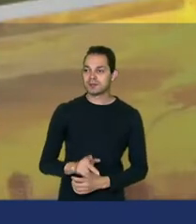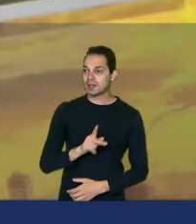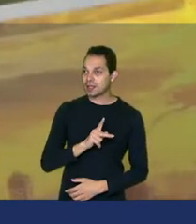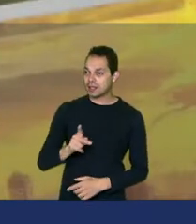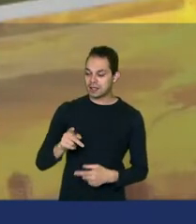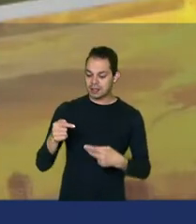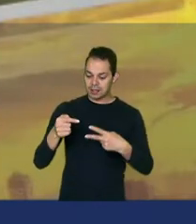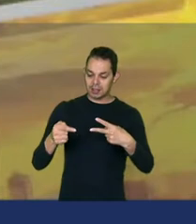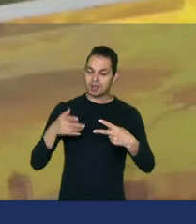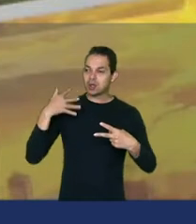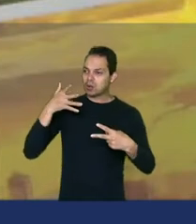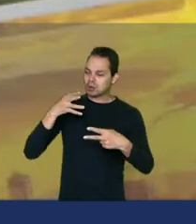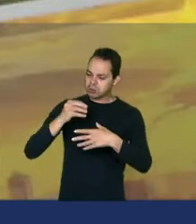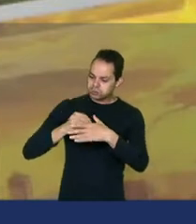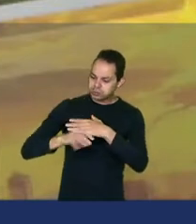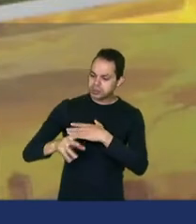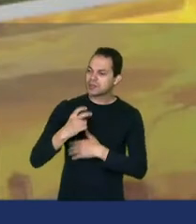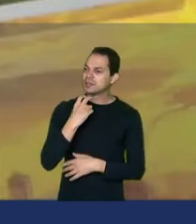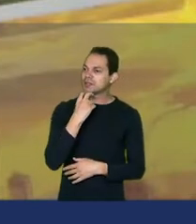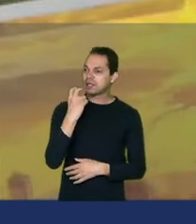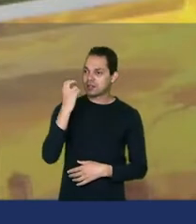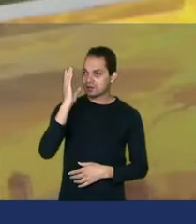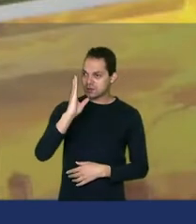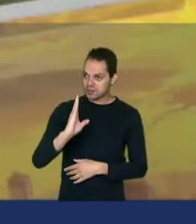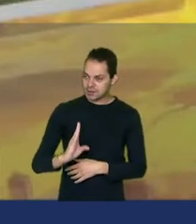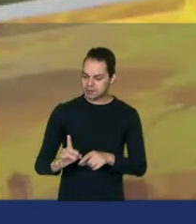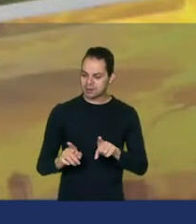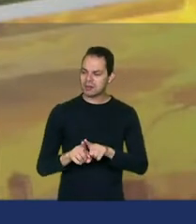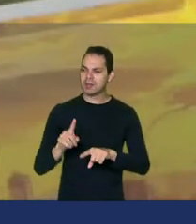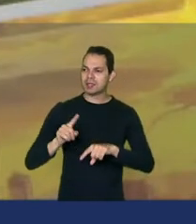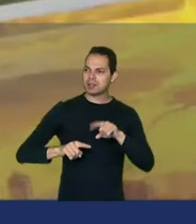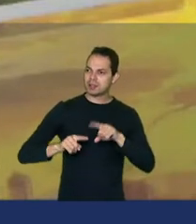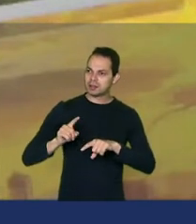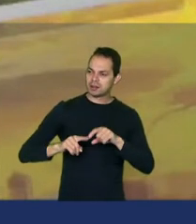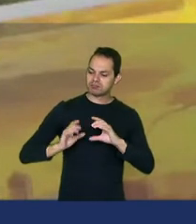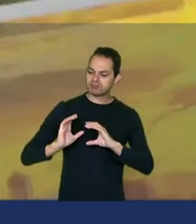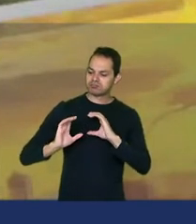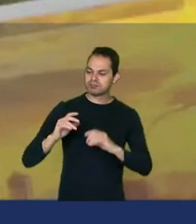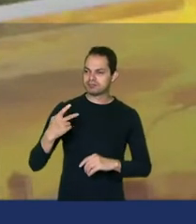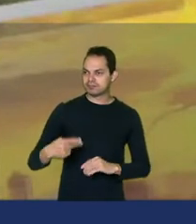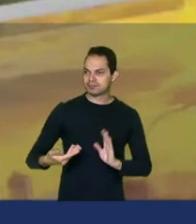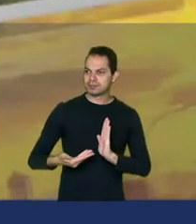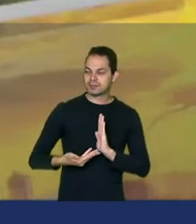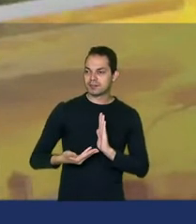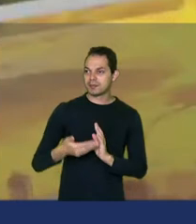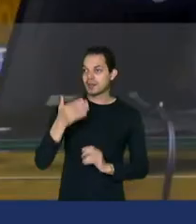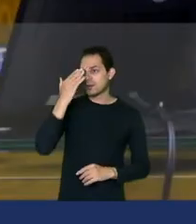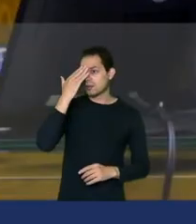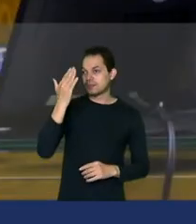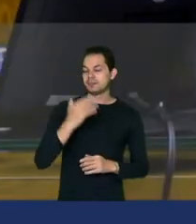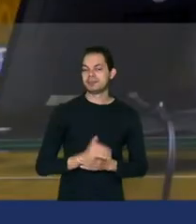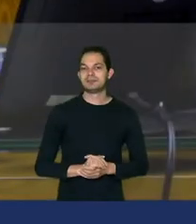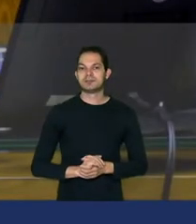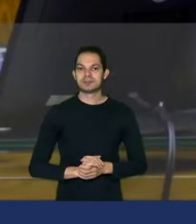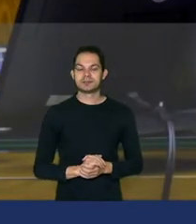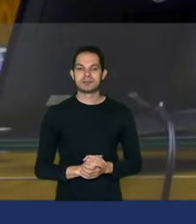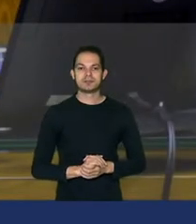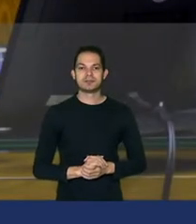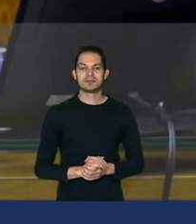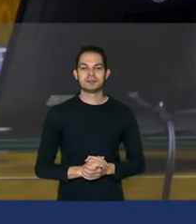PRESIDENTE. PRESSENHOR PRESIDENTE, PEÇO QUE ESSES DOIS COMUNICADOS SEJAM DIVULGADOS NA VOZ DO BRASIL E MEIOS DE COMUNICAÇÃO DA CÂ MARA. MUITO OBRIGADO.